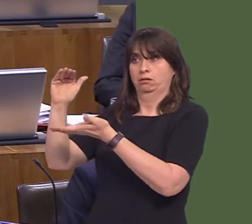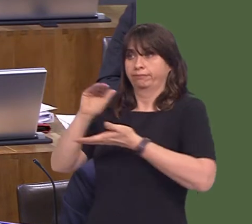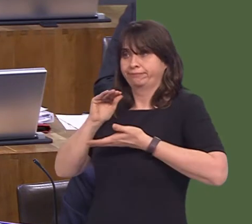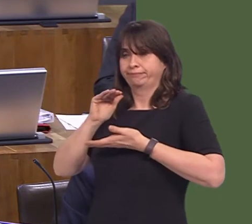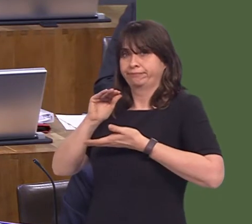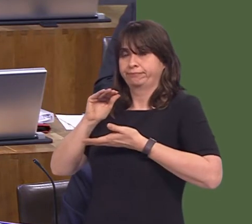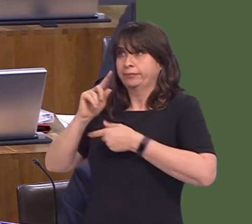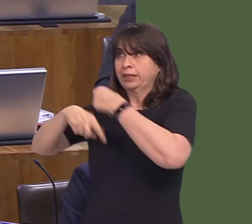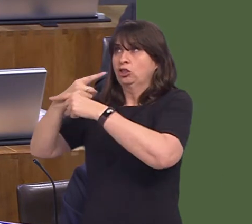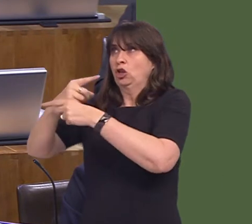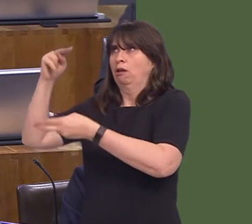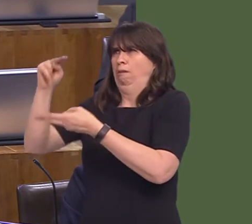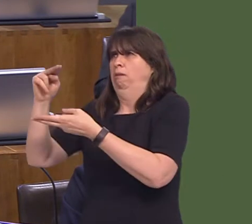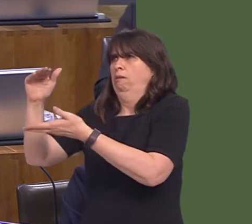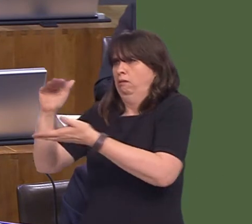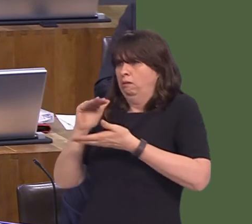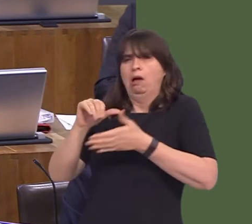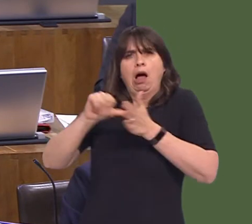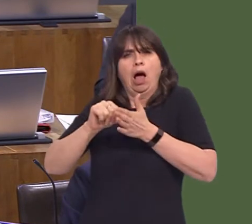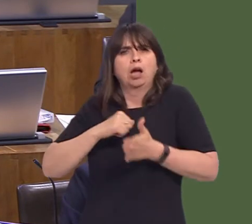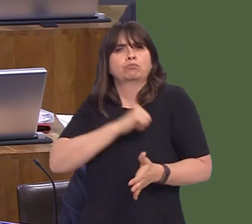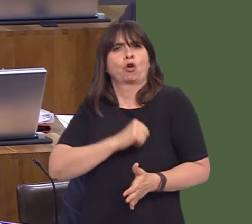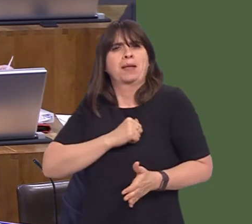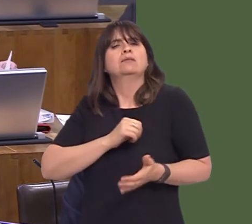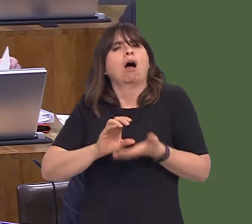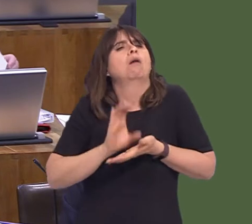gallu gwneud hynny, rym ni'n ceisio gwneud hynny. Ond, i fod yn honest, mae fe'n anodd